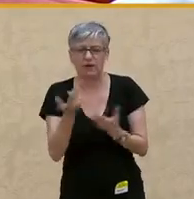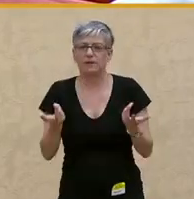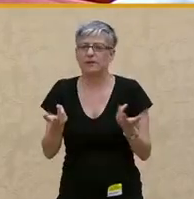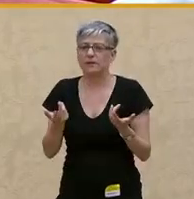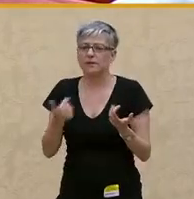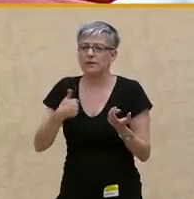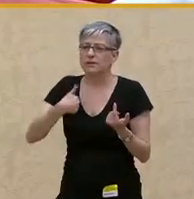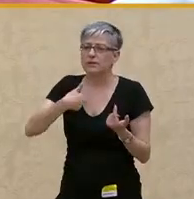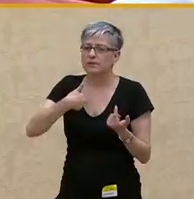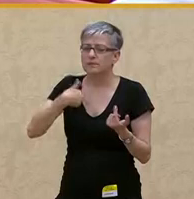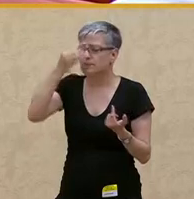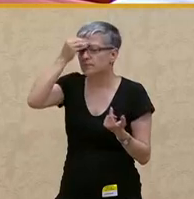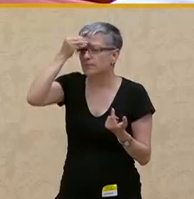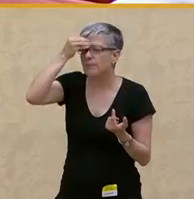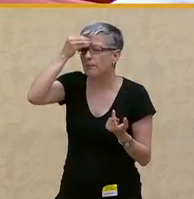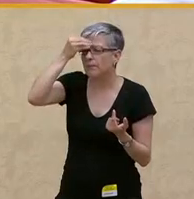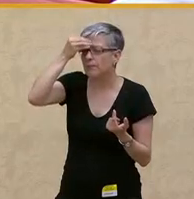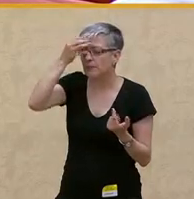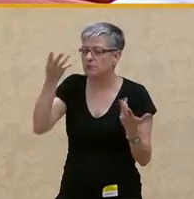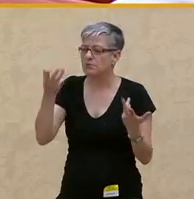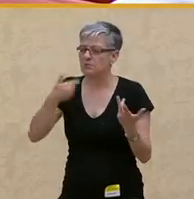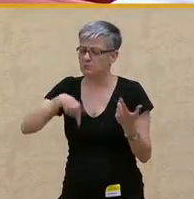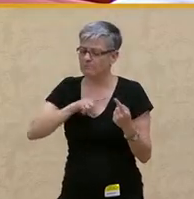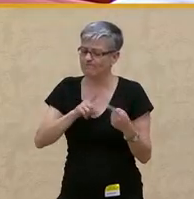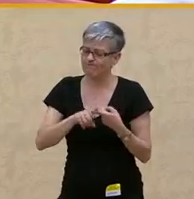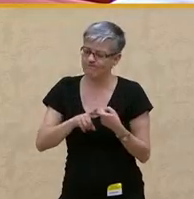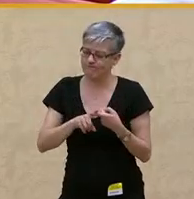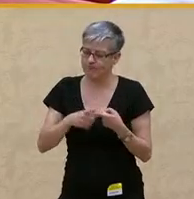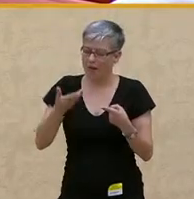Yo creo que de nuevo hay que poner en valor el trabajo de las administraciones,